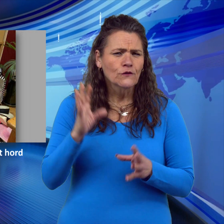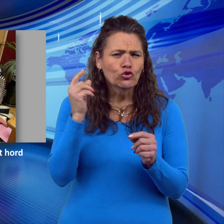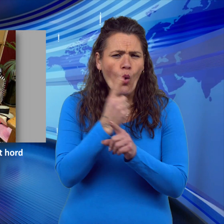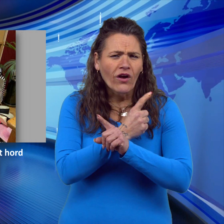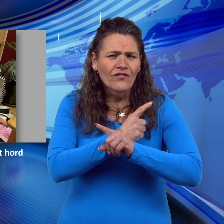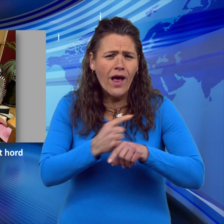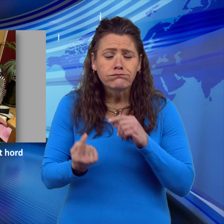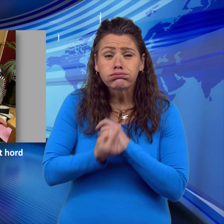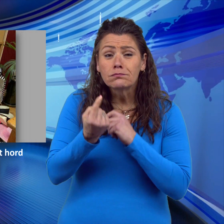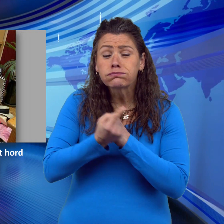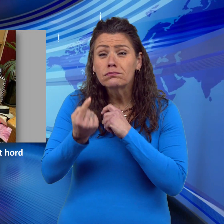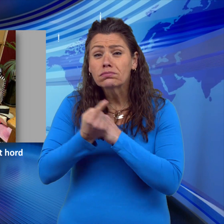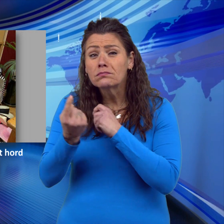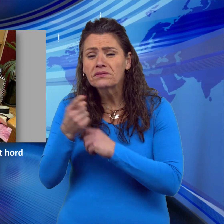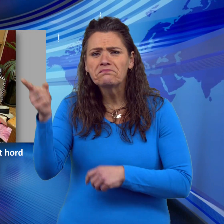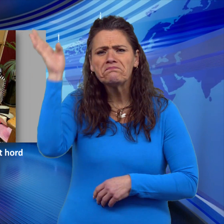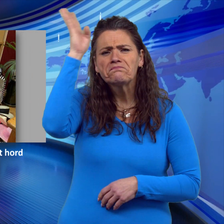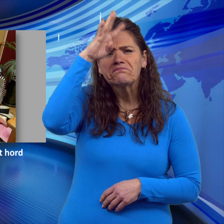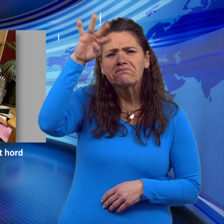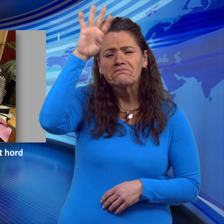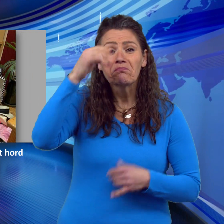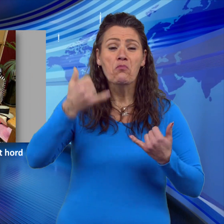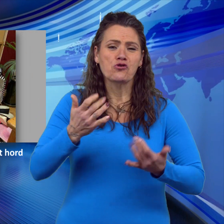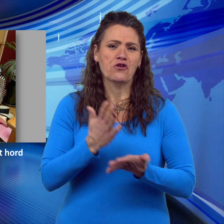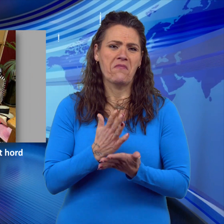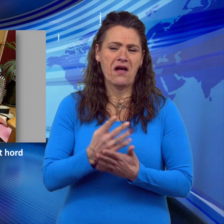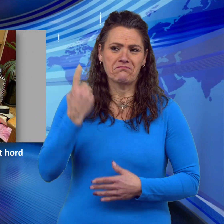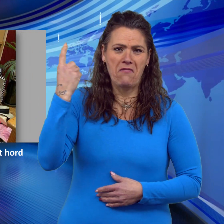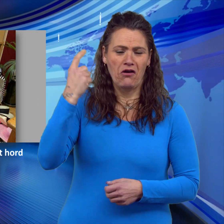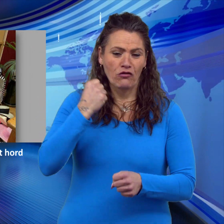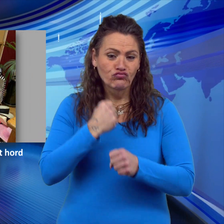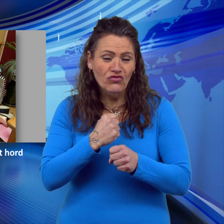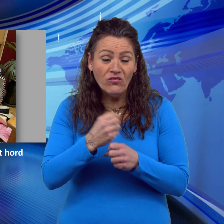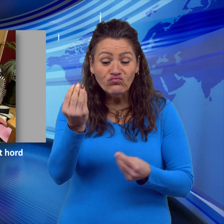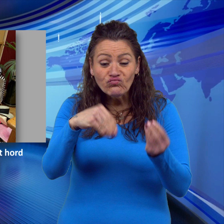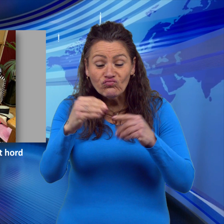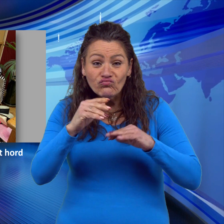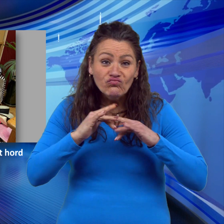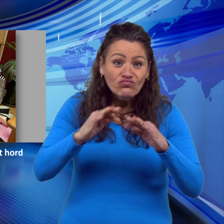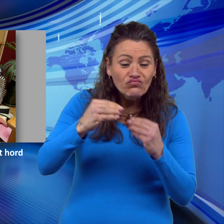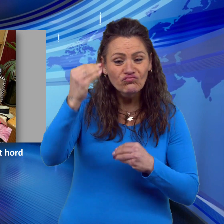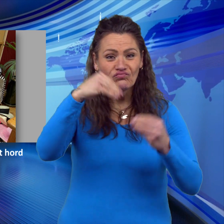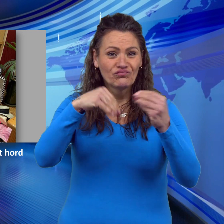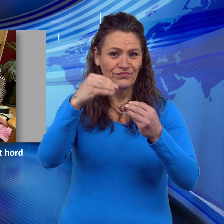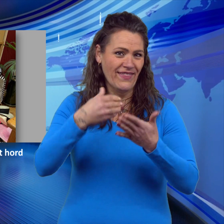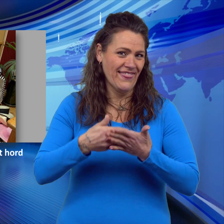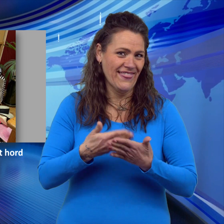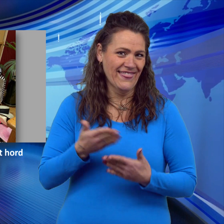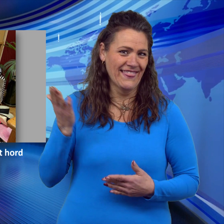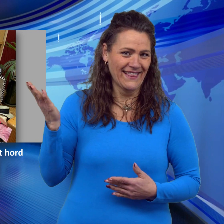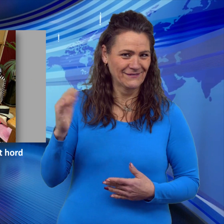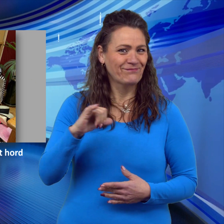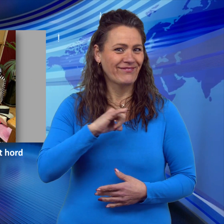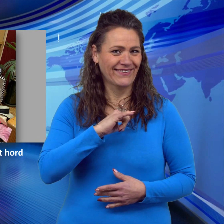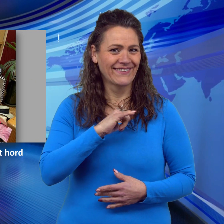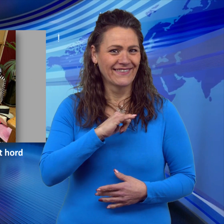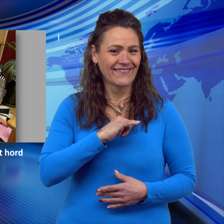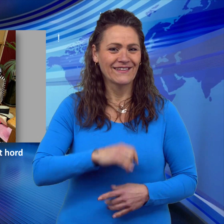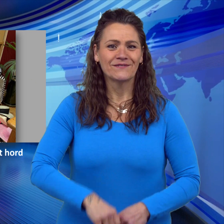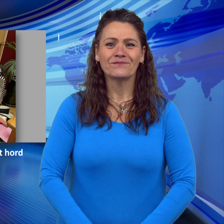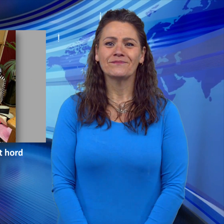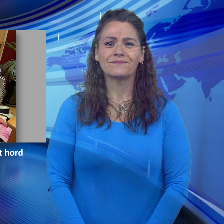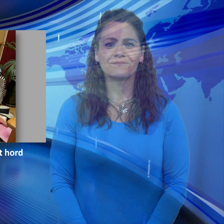A legkülönfélébb fejfedőinek csak a képzelet szabhat határt, egy ponton ugyanis már saját maga készíti el azokat.